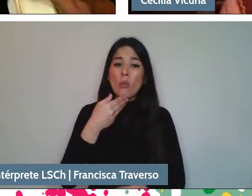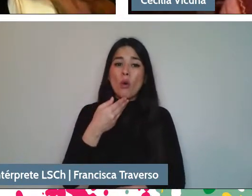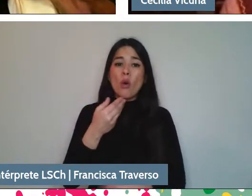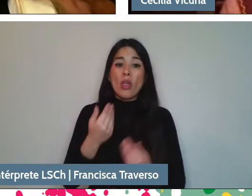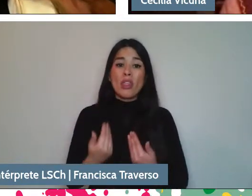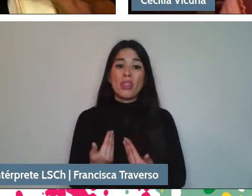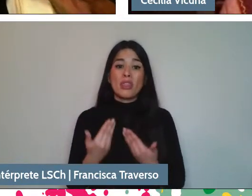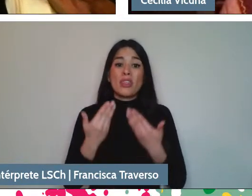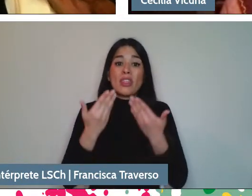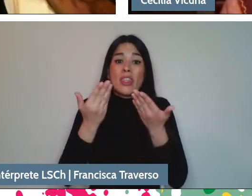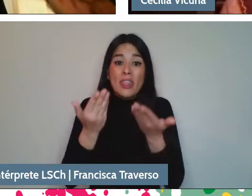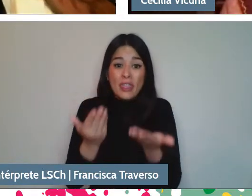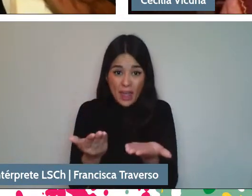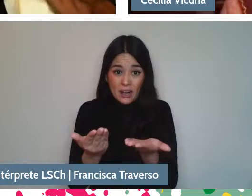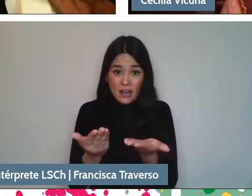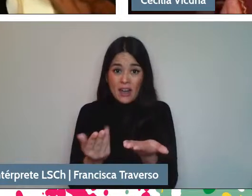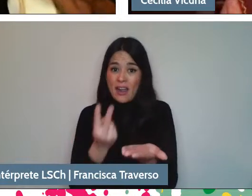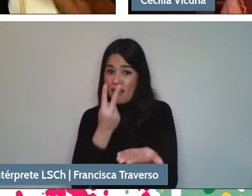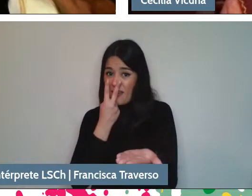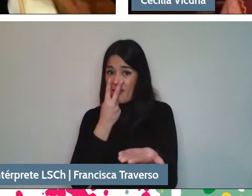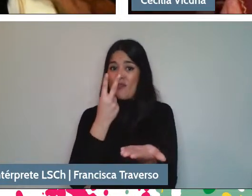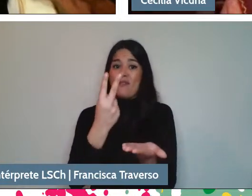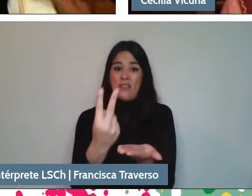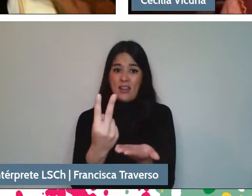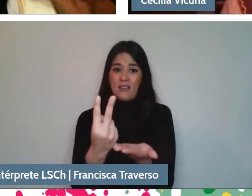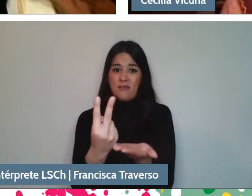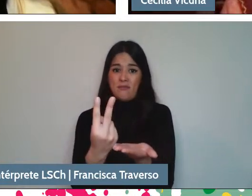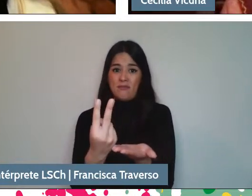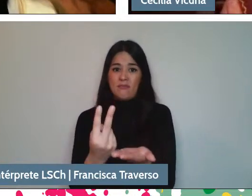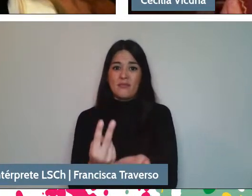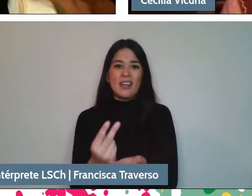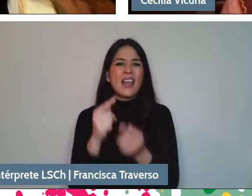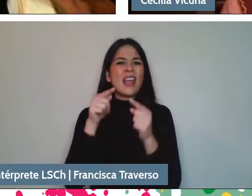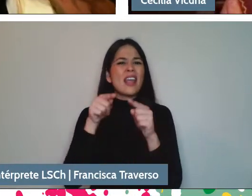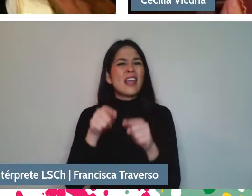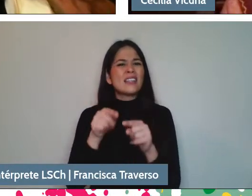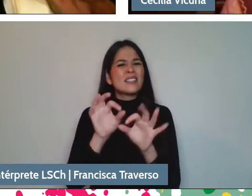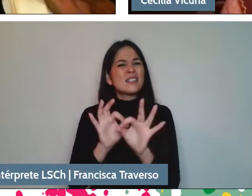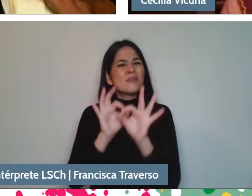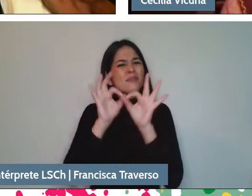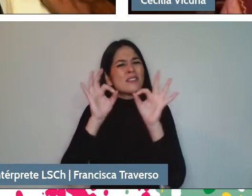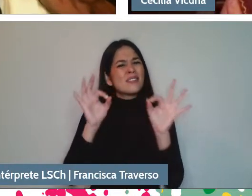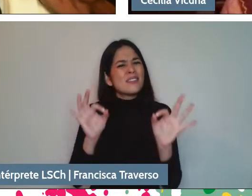Y me parece maravillosa esa especie de etimología poética de la palabra.